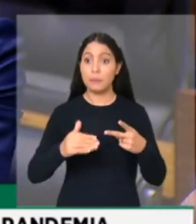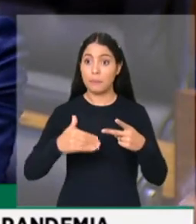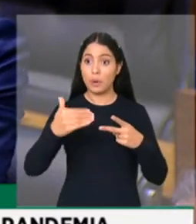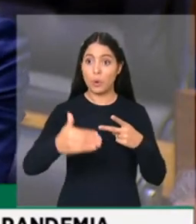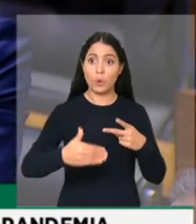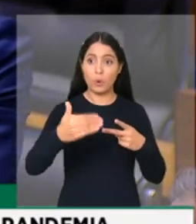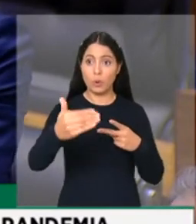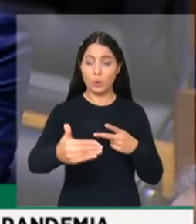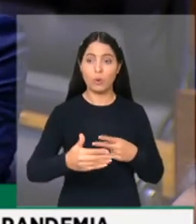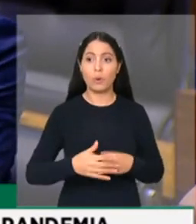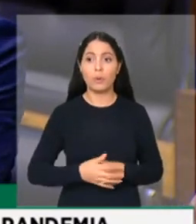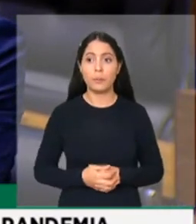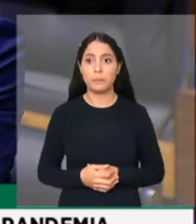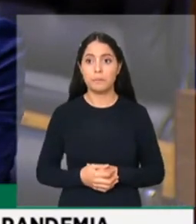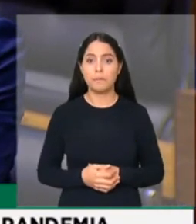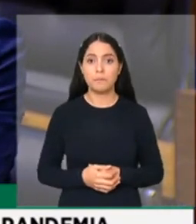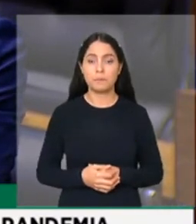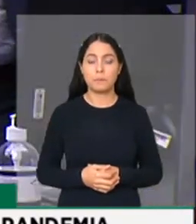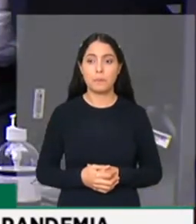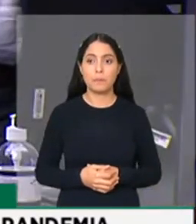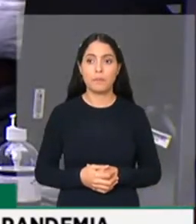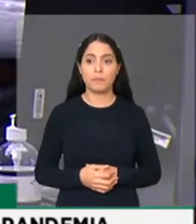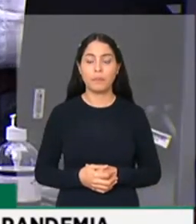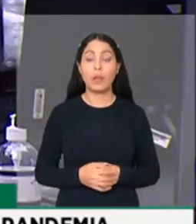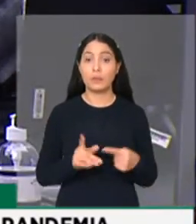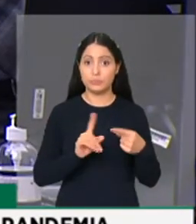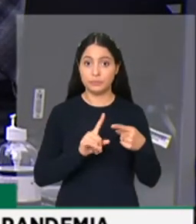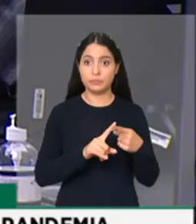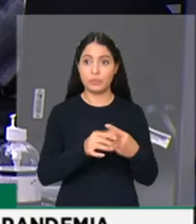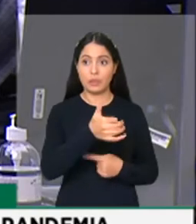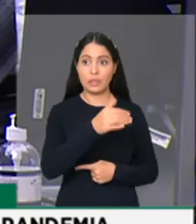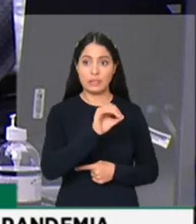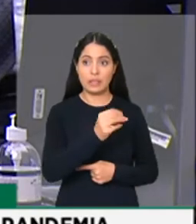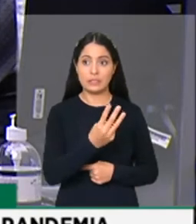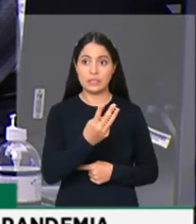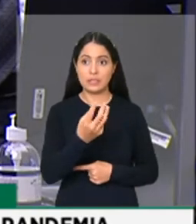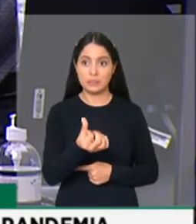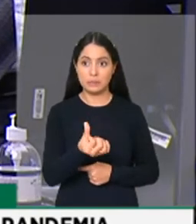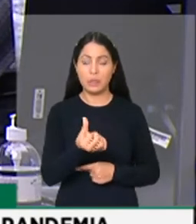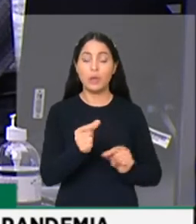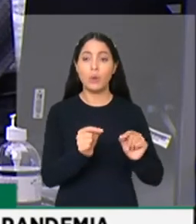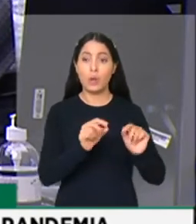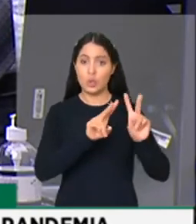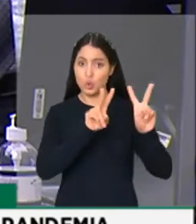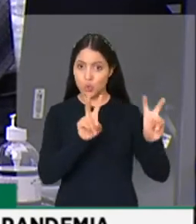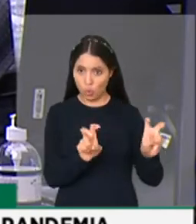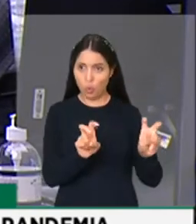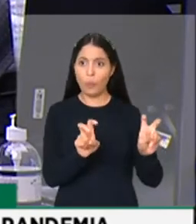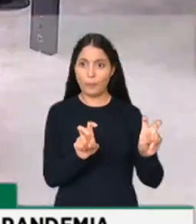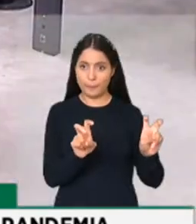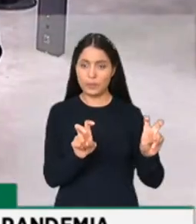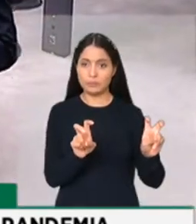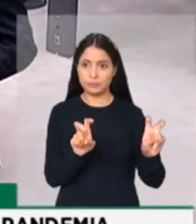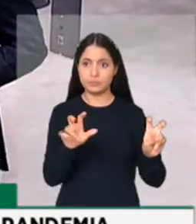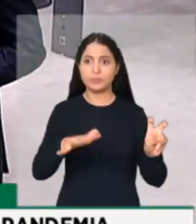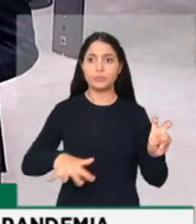QUE PRORROGOU PRORROGOU. -- [PRESIDENTE]: A 1036, ELA TRATA DO CANCELAMENTO DO SETOR, DOS SETORES DE TURISMO, CULTURA, EMERGÊNCIA... DA SAÚDE PÚBLICA DECORRENTE DO